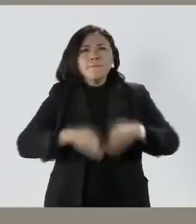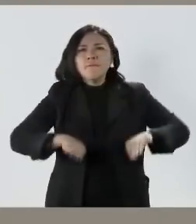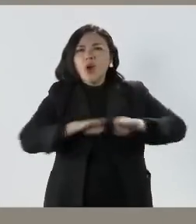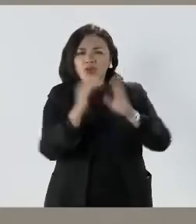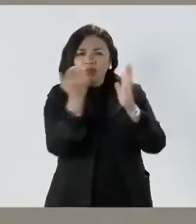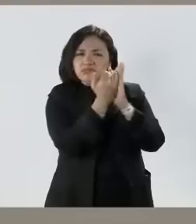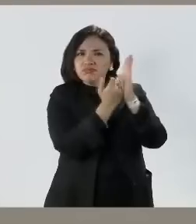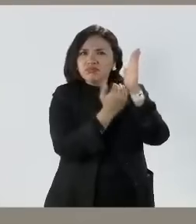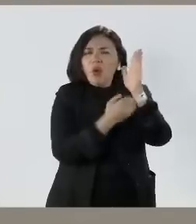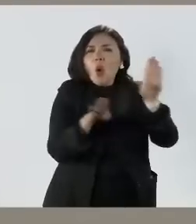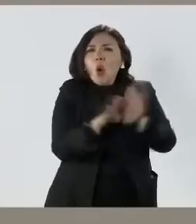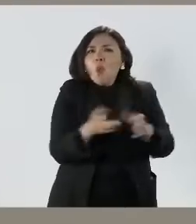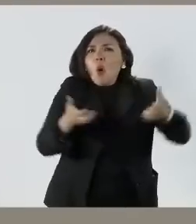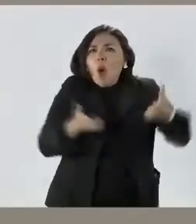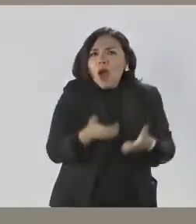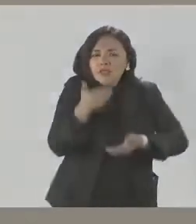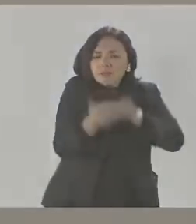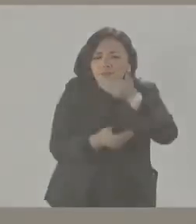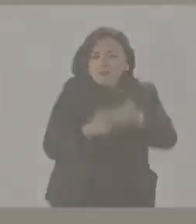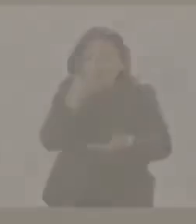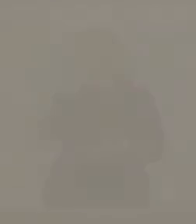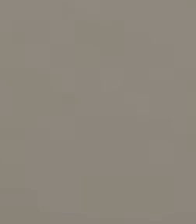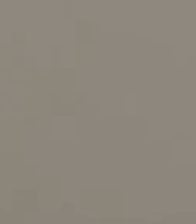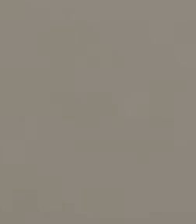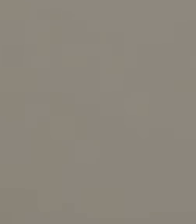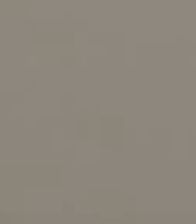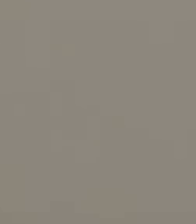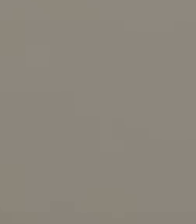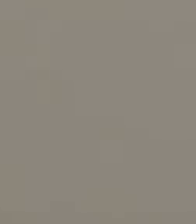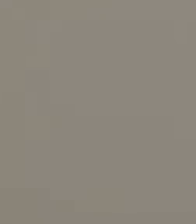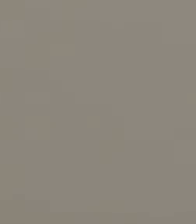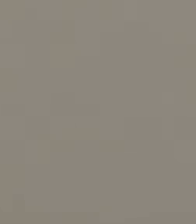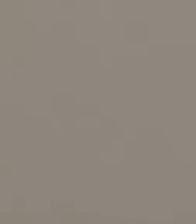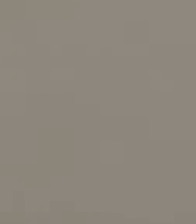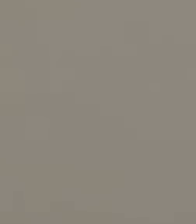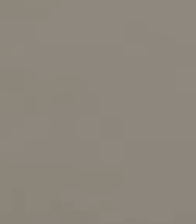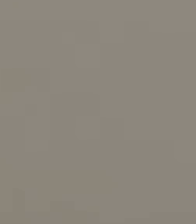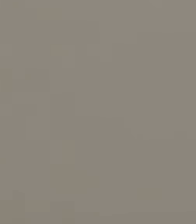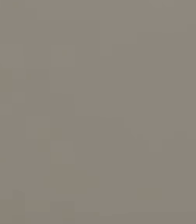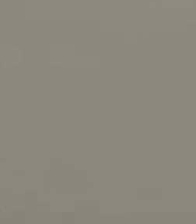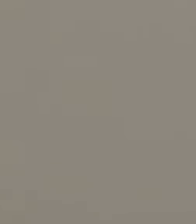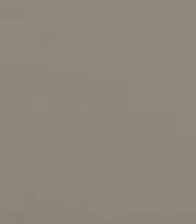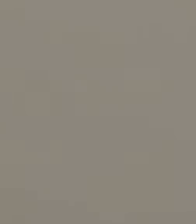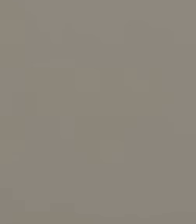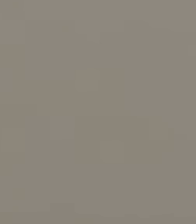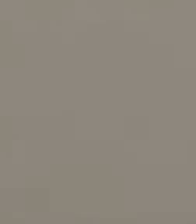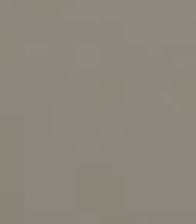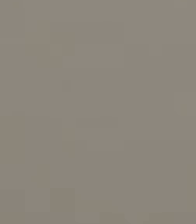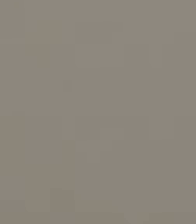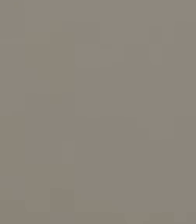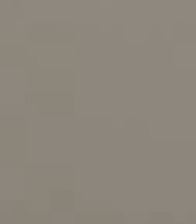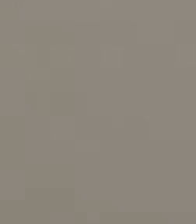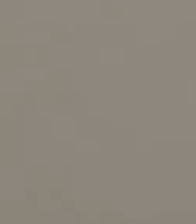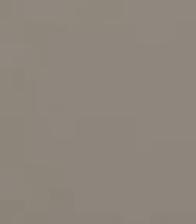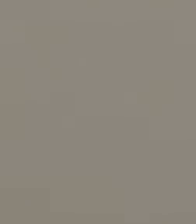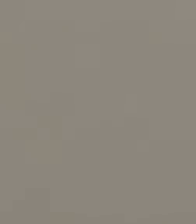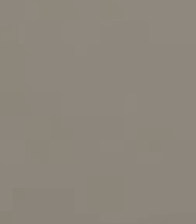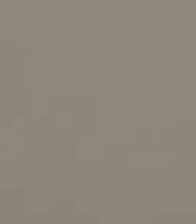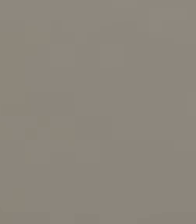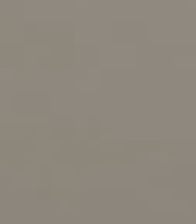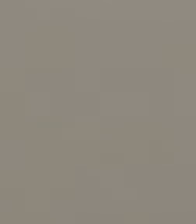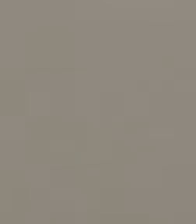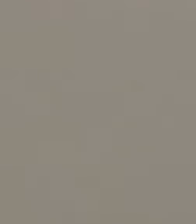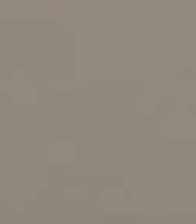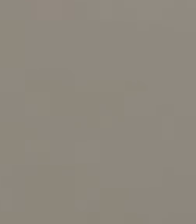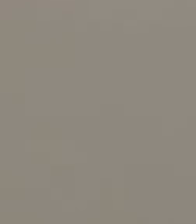las rutas de las transformaciones que habrán de guiar la acción diaria de este gobierno tenemos